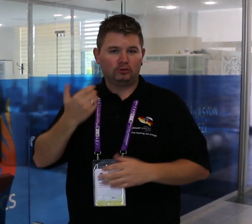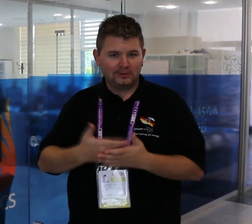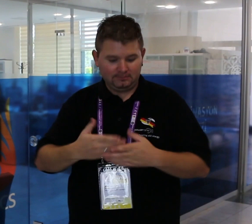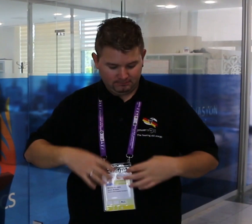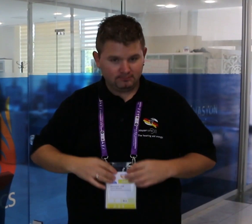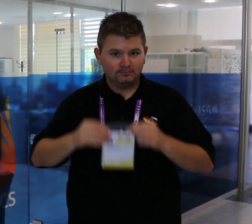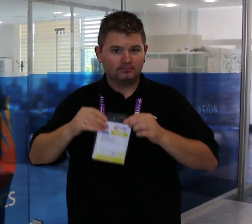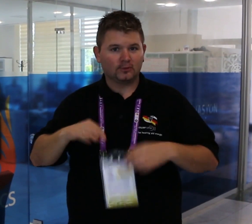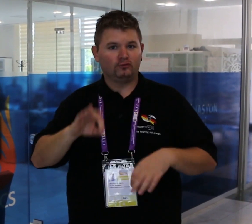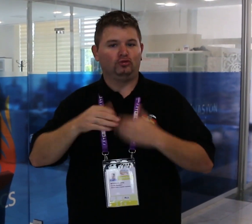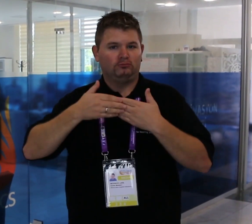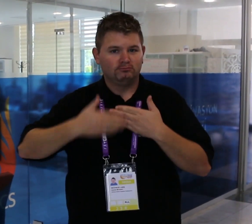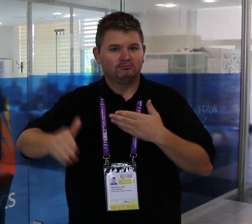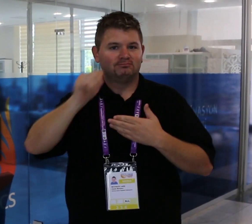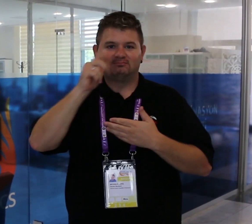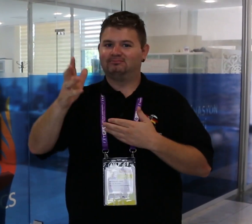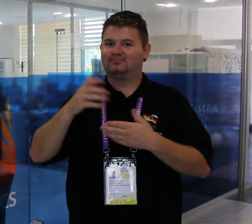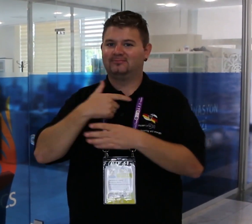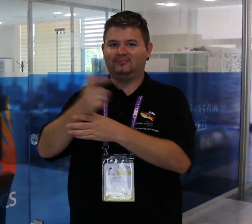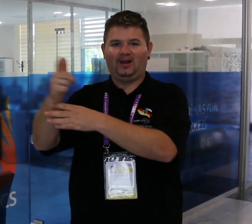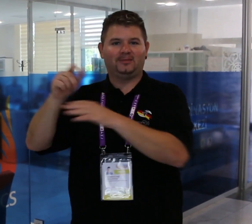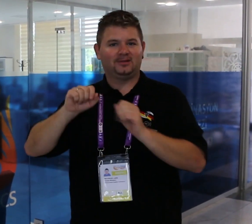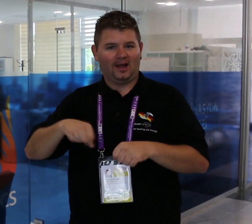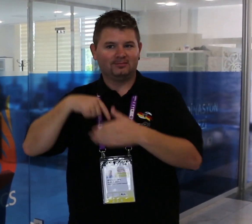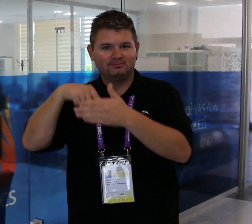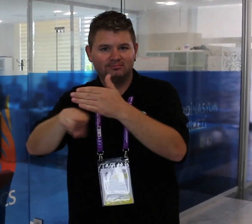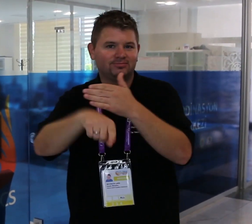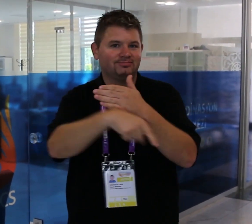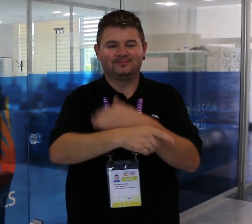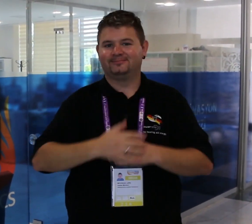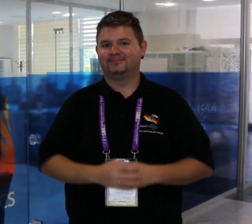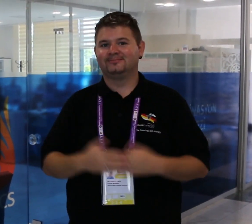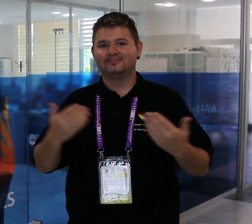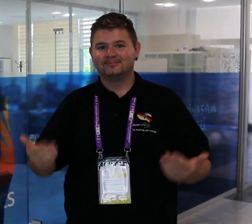Unsere Akkreditierungen haben wir auch abgeholt, damit wir Filme an den unterschiedlichen Orten aufnehmen dürfen.